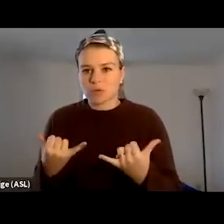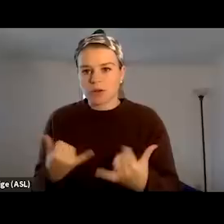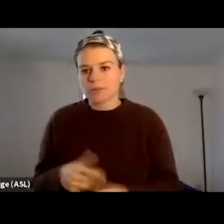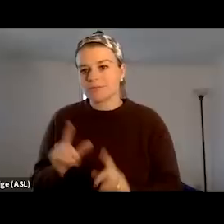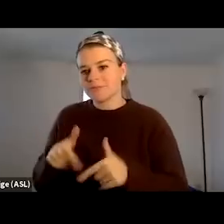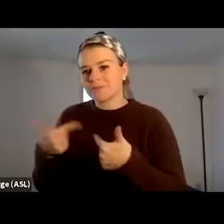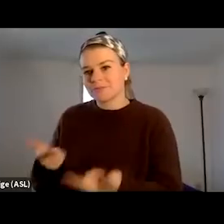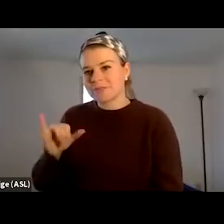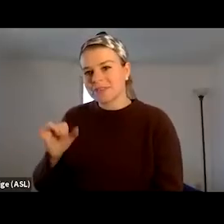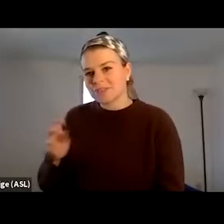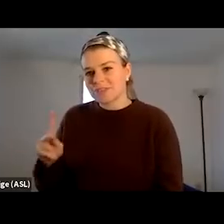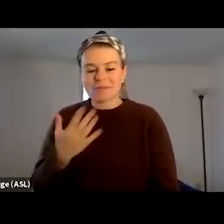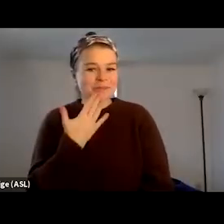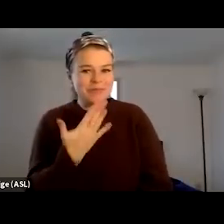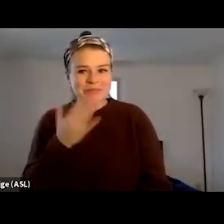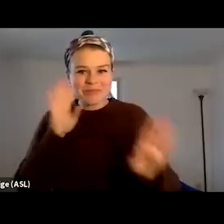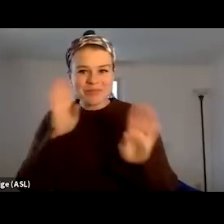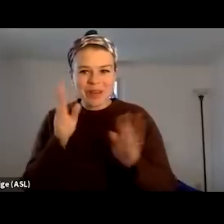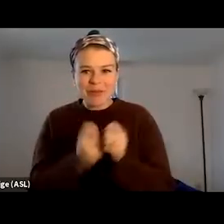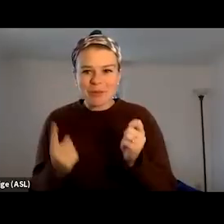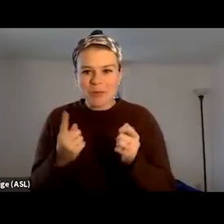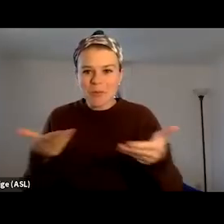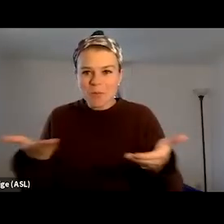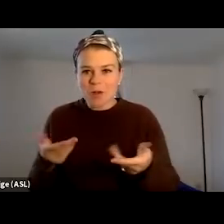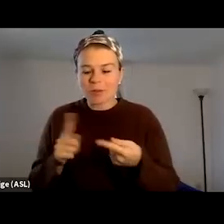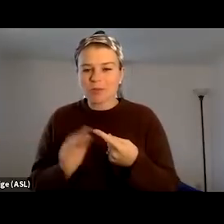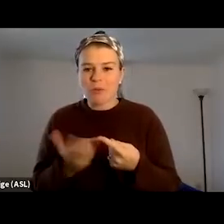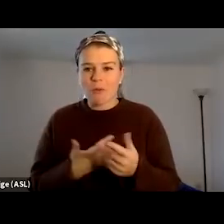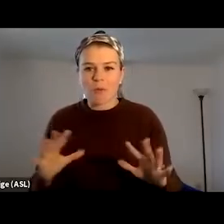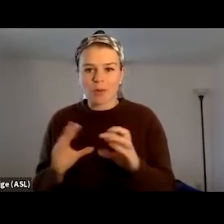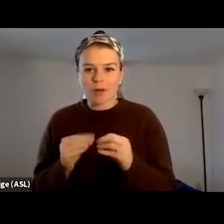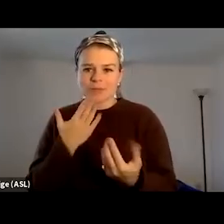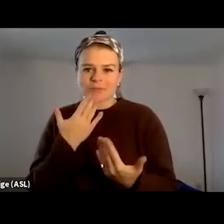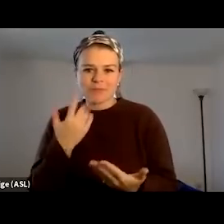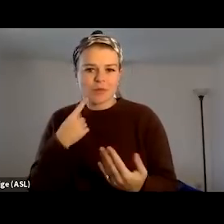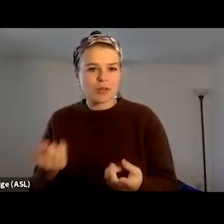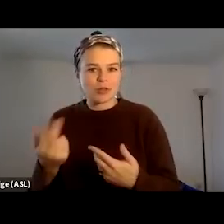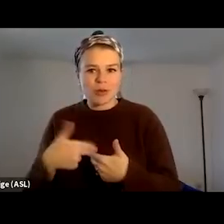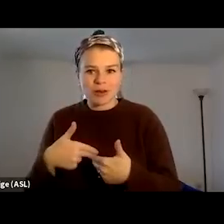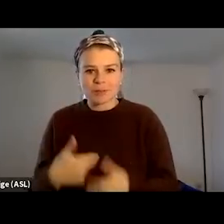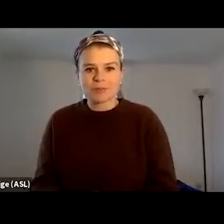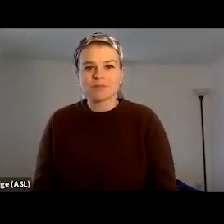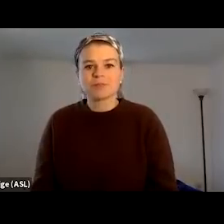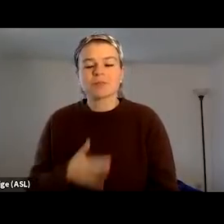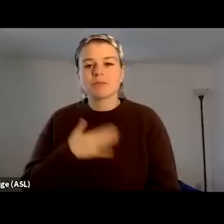Muchas gracias, Jen. Hola a todos, bienvenidos al webinario. Gracias por unirse. Mi nombre es Jack Tsai,